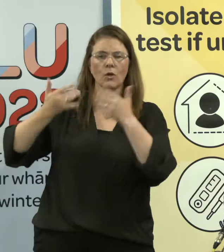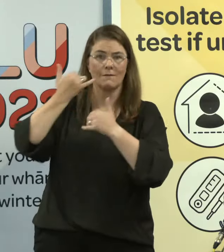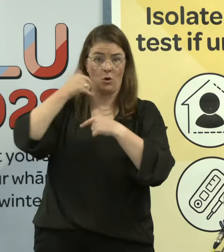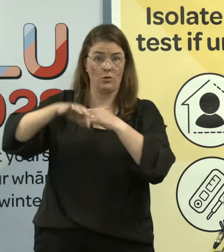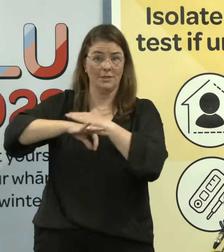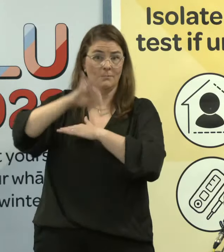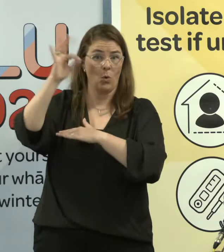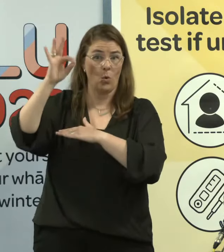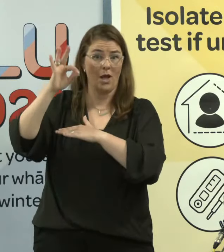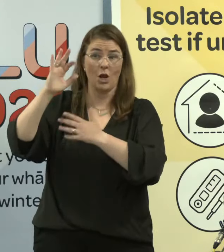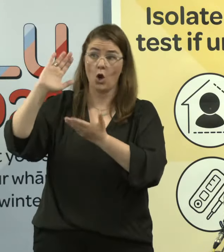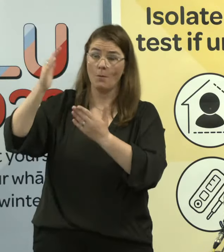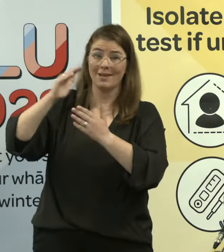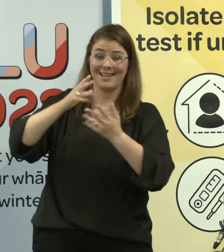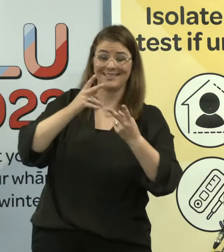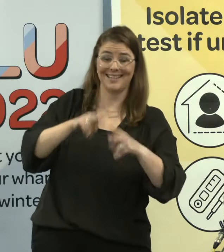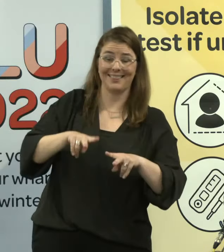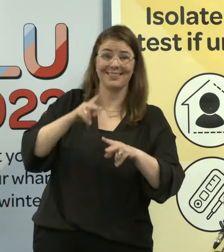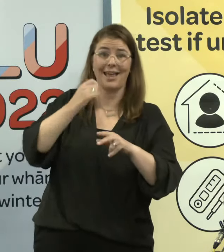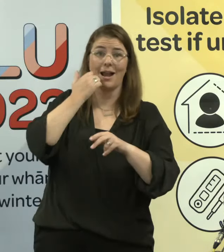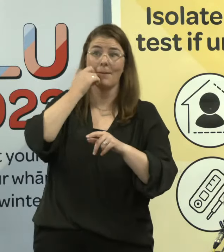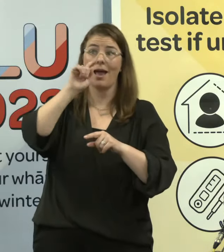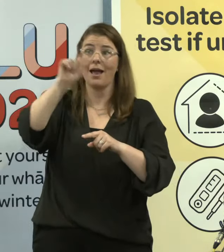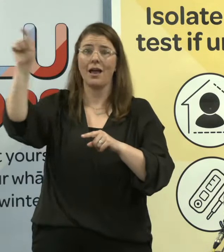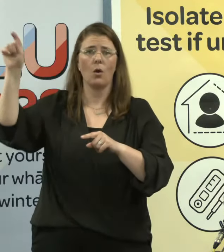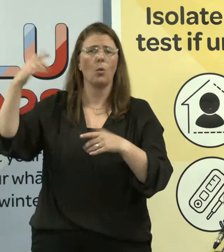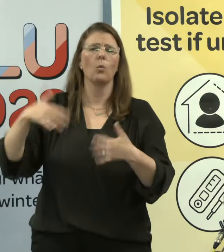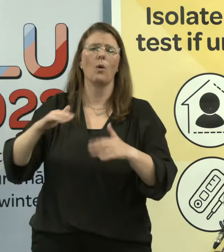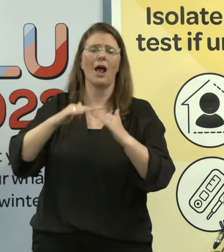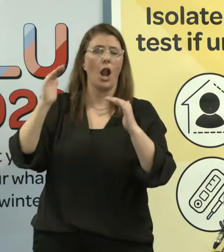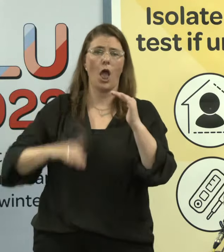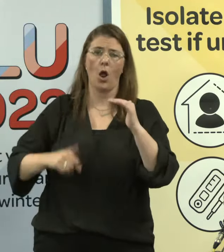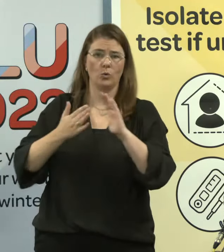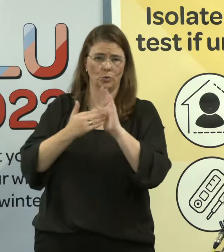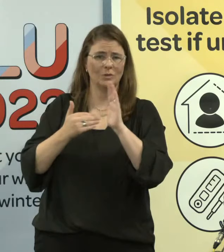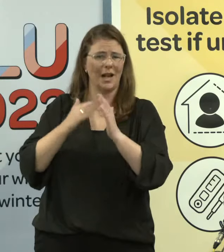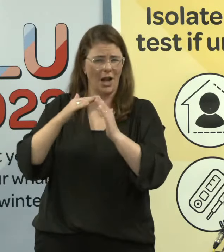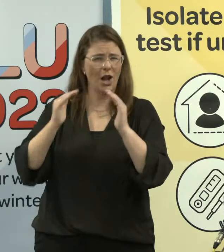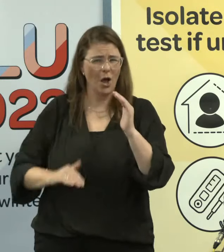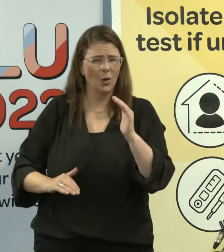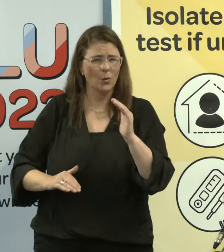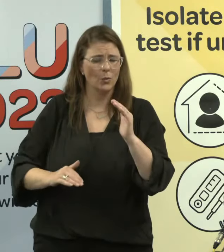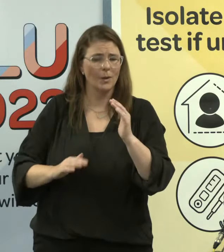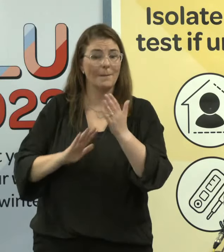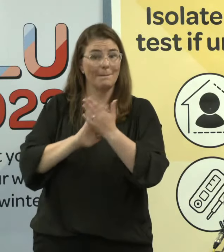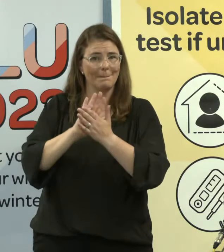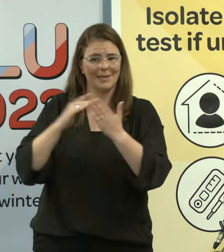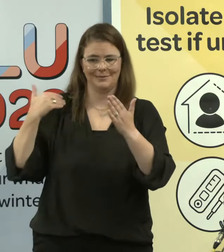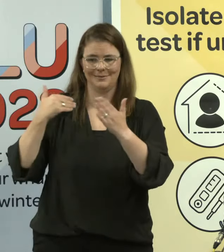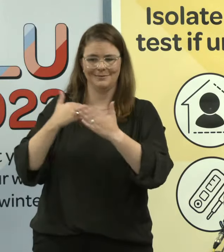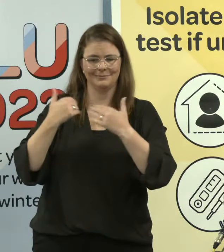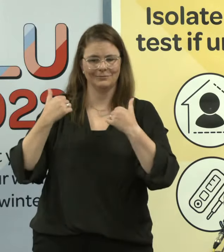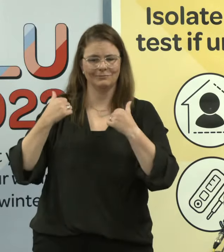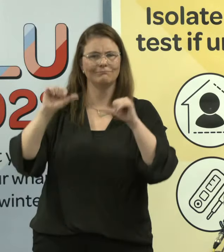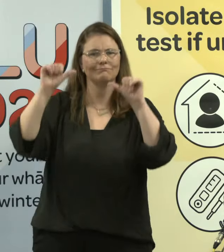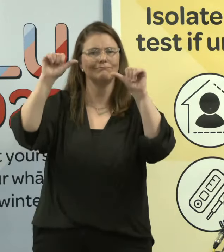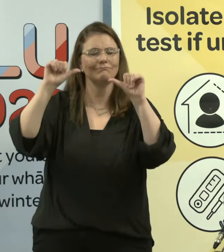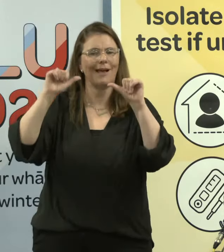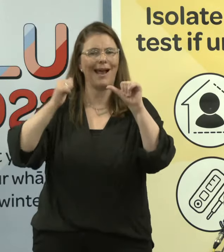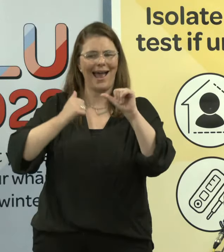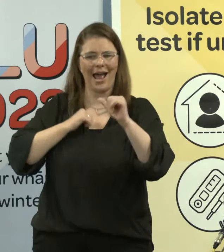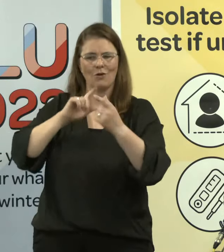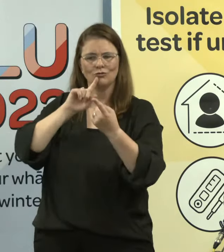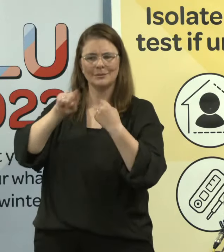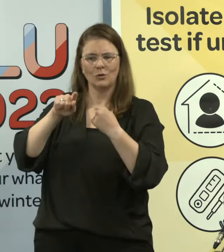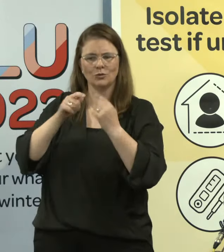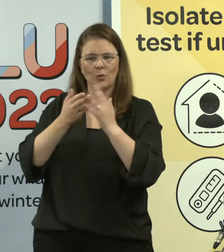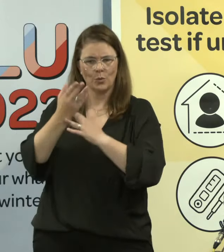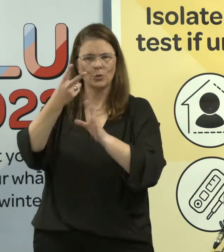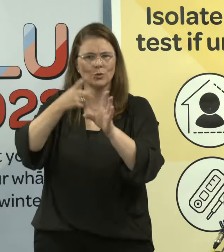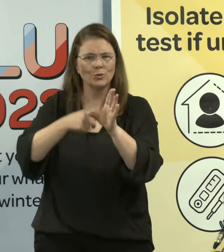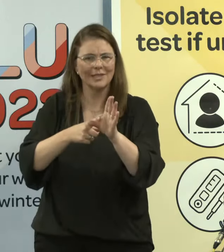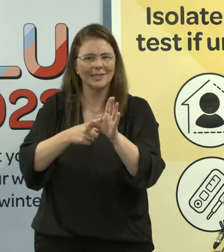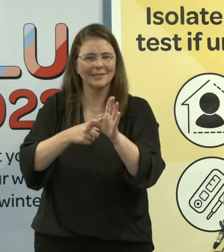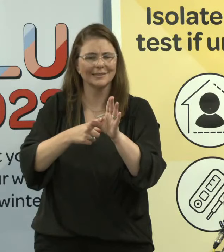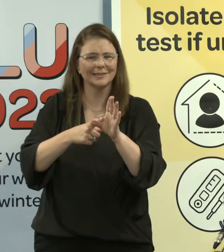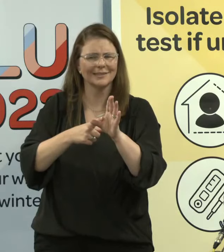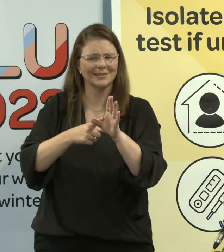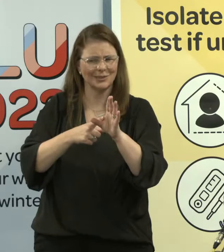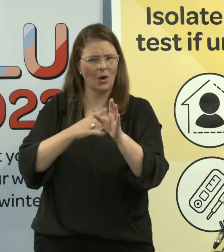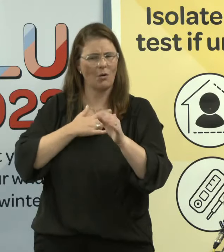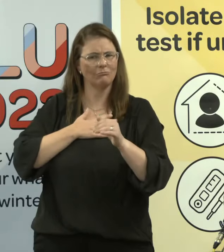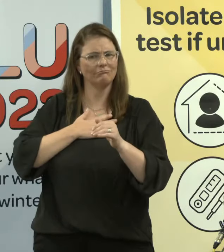mahi i te UK, te US, Kanata,